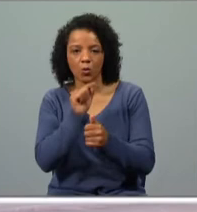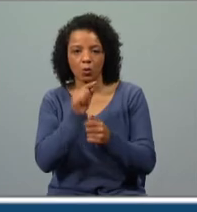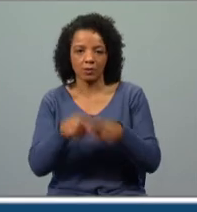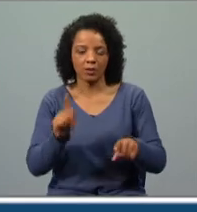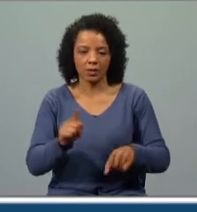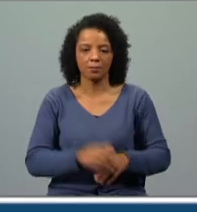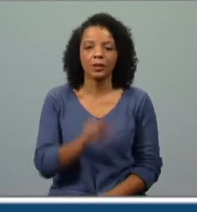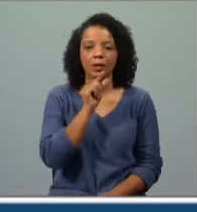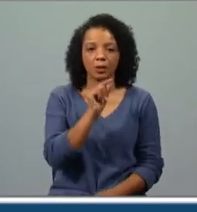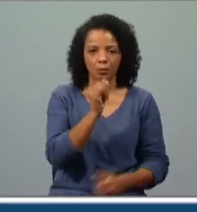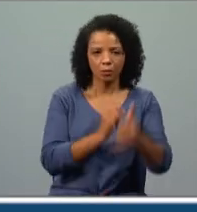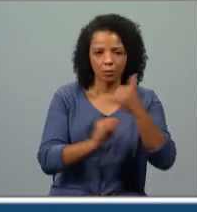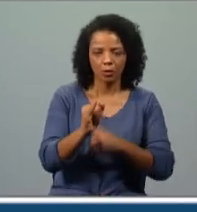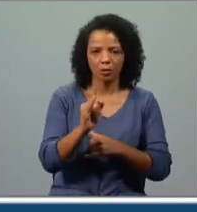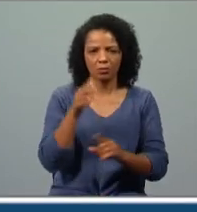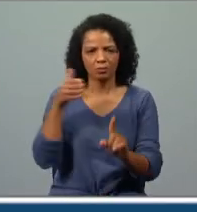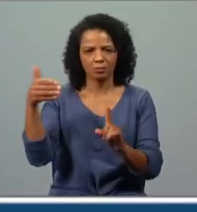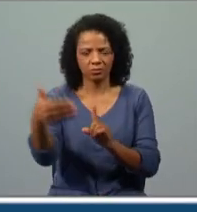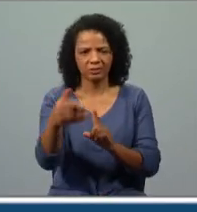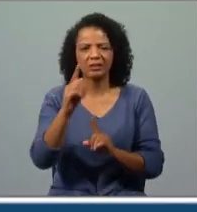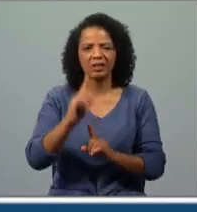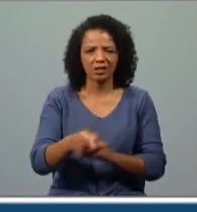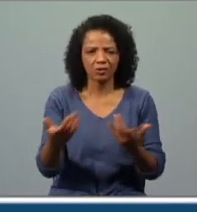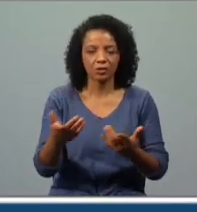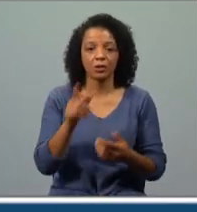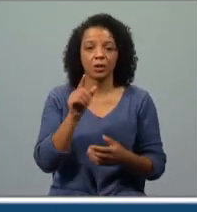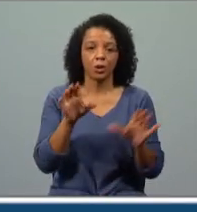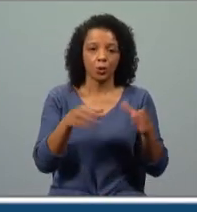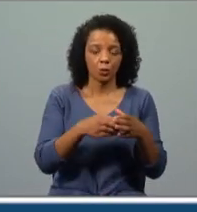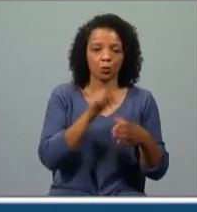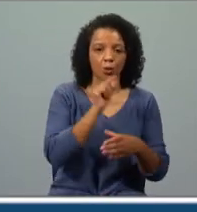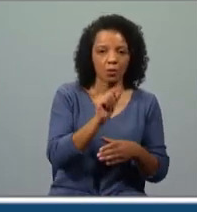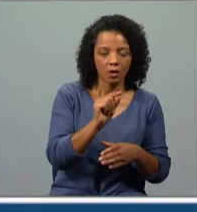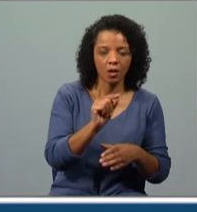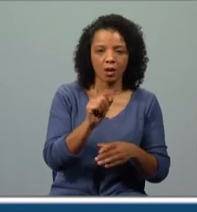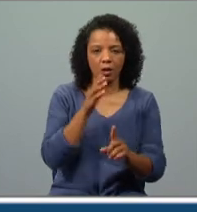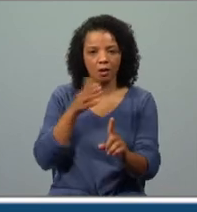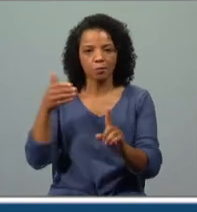pronome indefinido o pronome indefinido o substitui grupos nominais indefinidos 不定代詞 不定代詞o 替換未定義的名義組